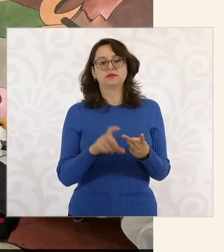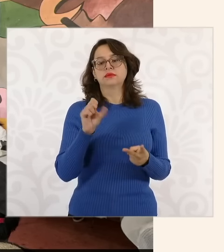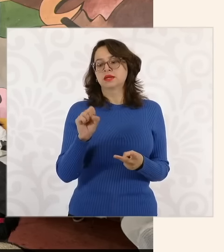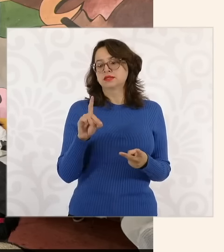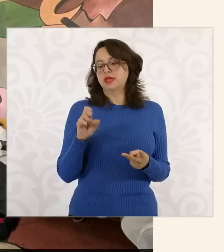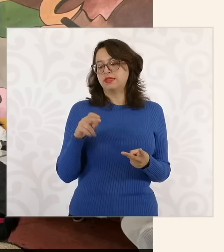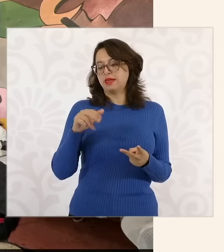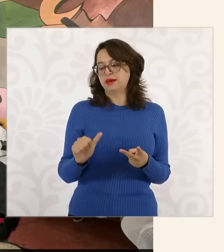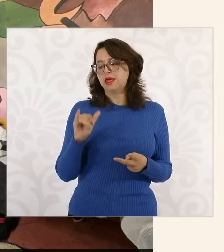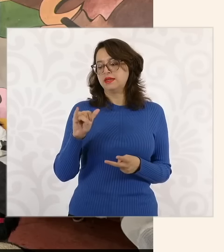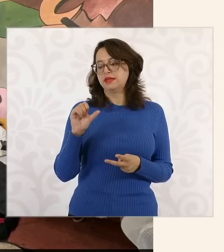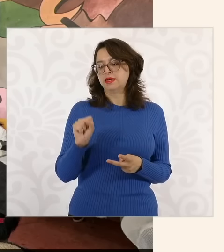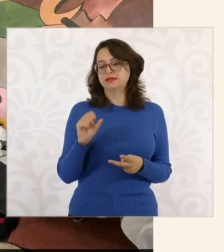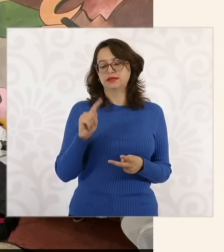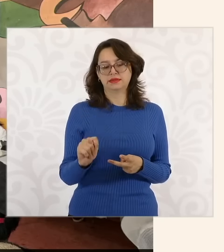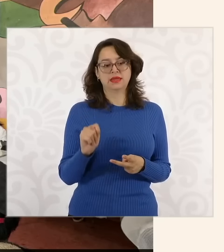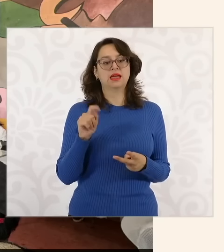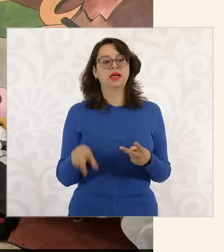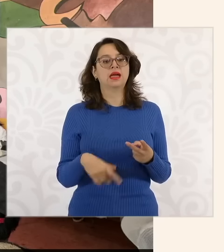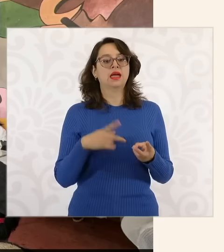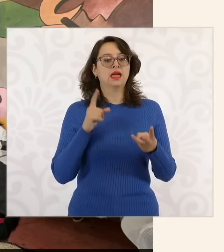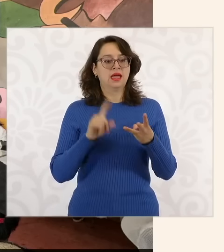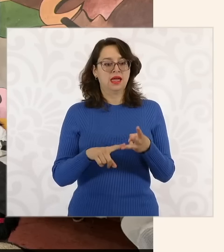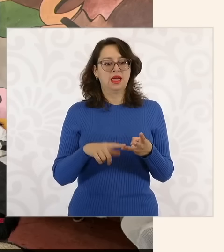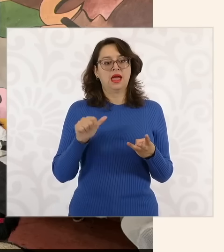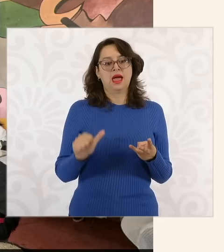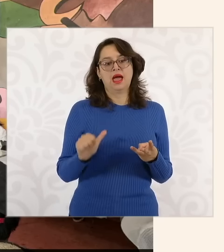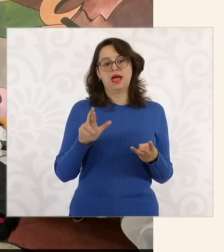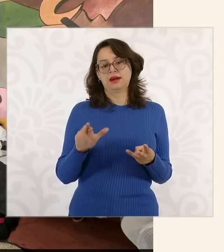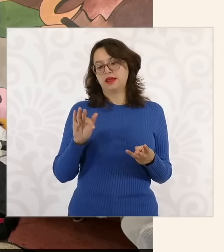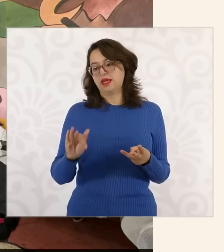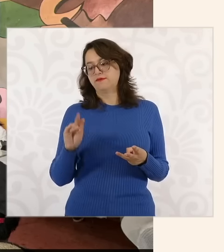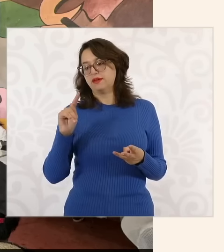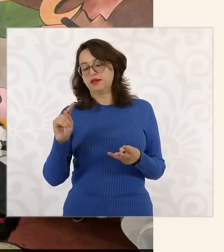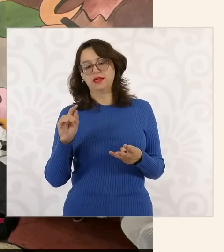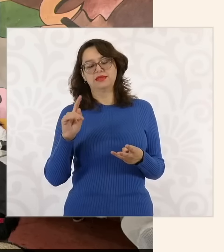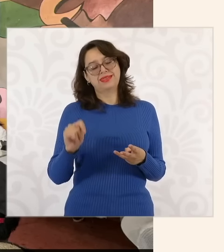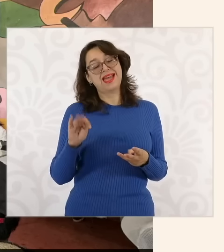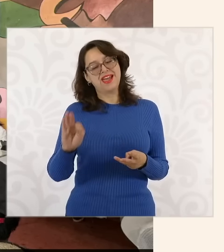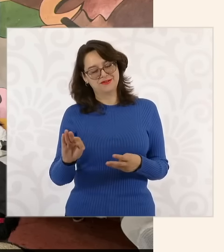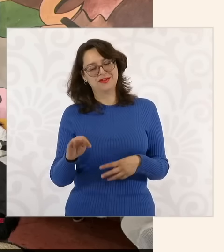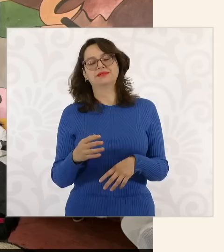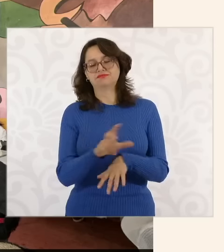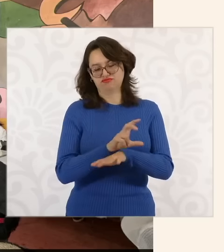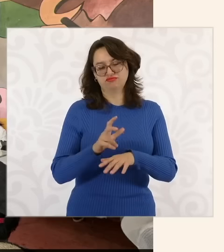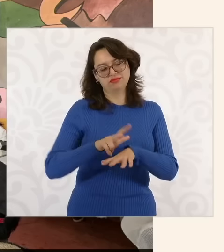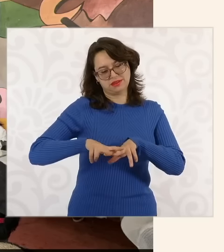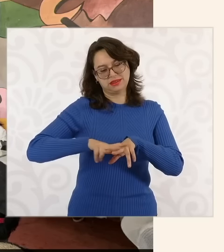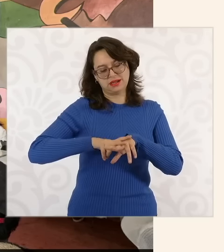en particular la Agencia Ferroviaria definen este nuevo trazo, los ajustes o las optimizaciones al